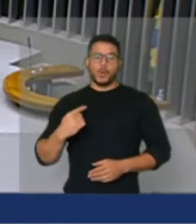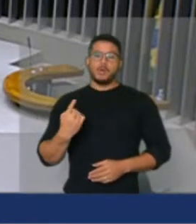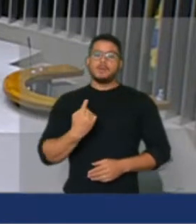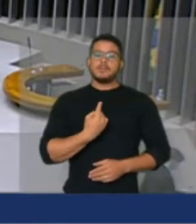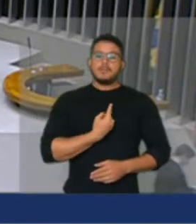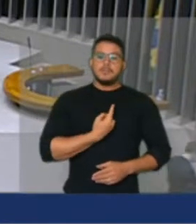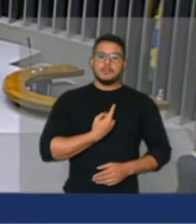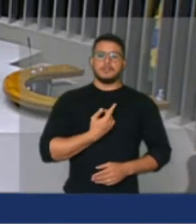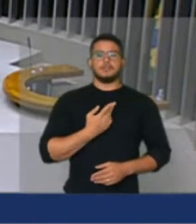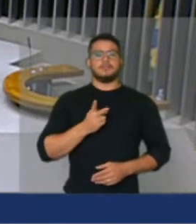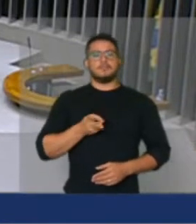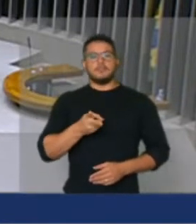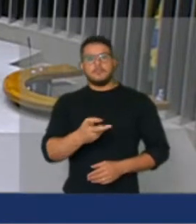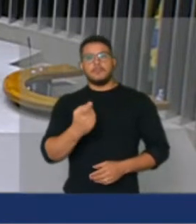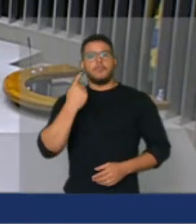BUSCANDO A PROBIDADE DOS ATOS, BUSCANDO AS ALTERNATIVAS